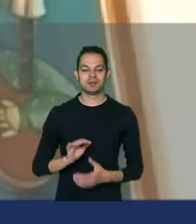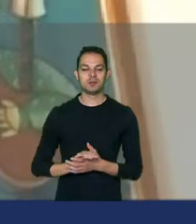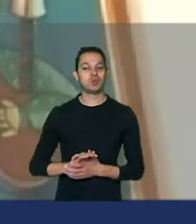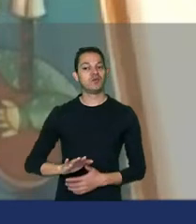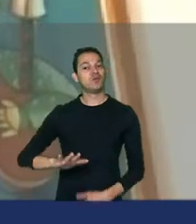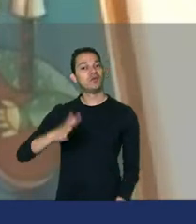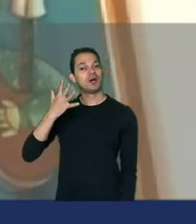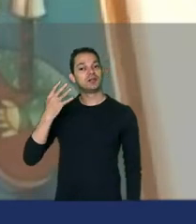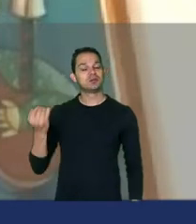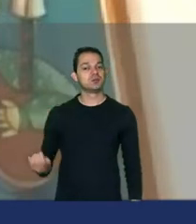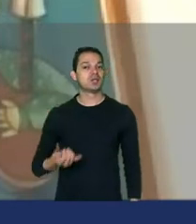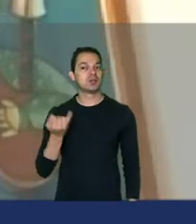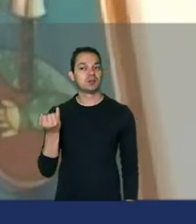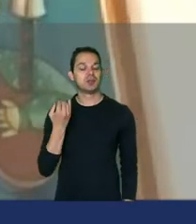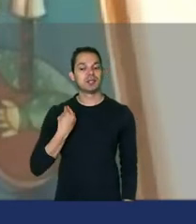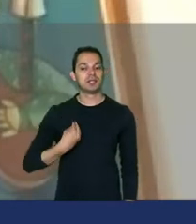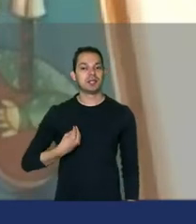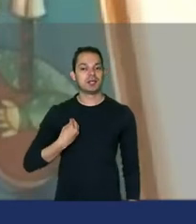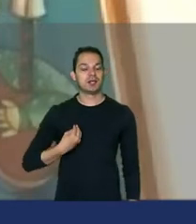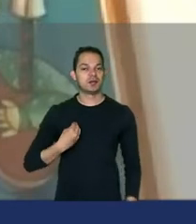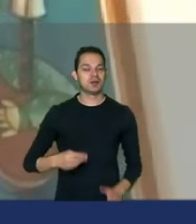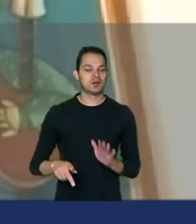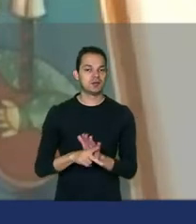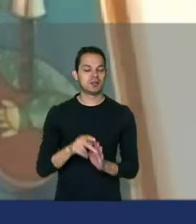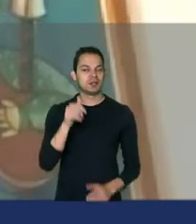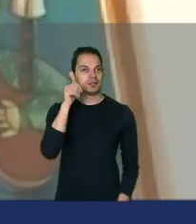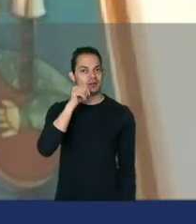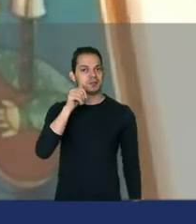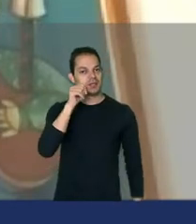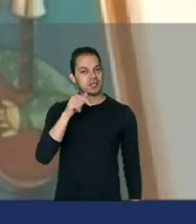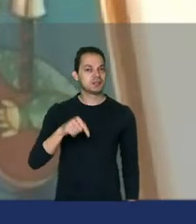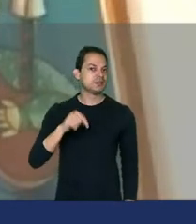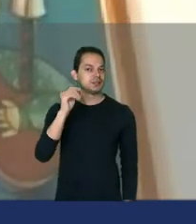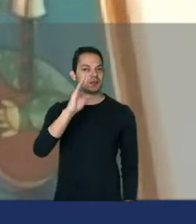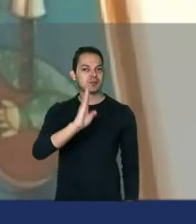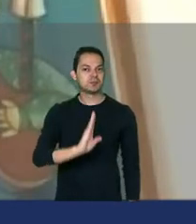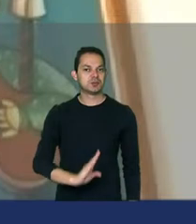MARCA O FATO EXTREMAMENTE IMPORTANTE NA VIDA DAS MULHERES BRASILEIRAS BRASILEIRAS. ESTAMOS A